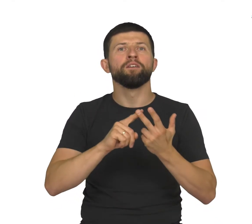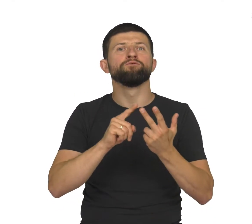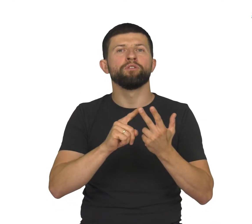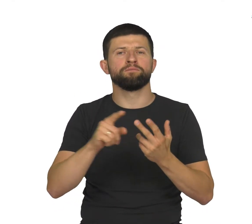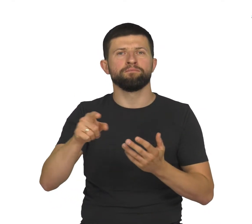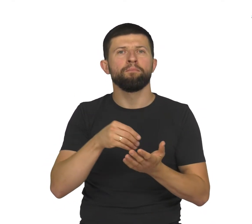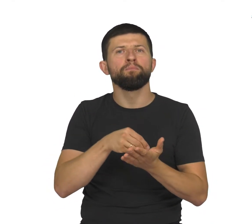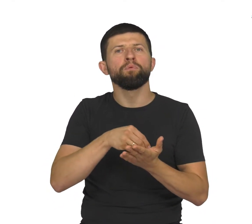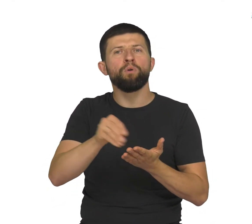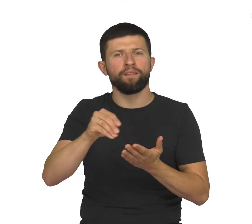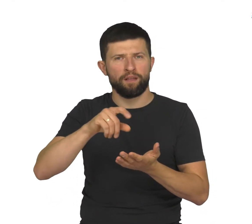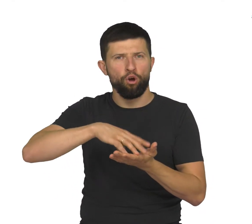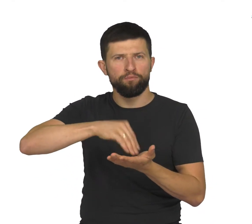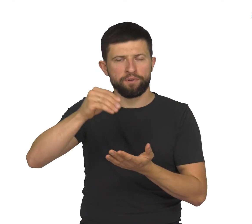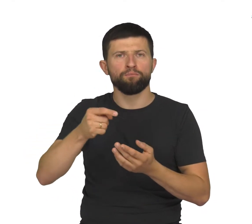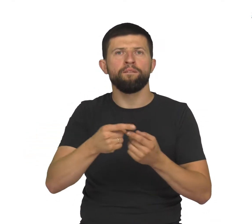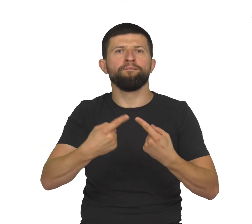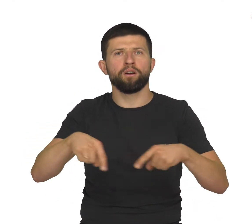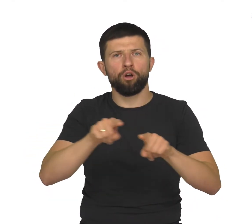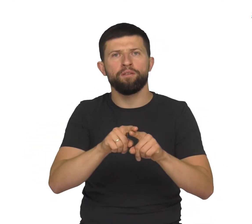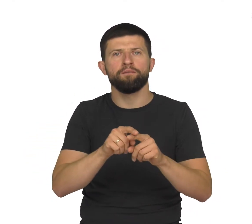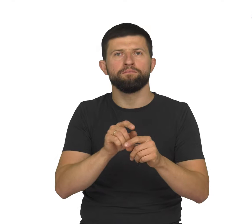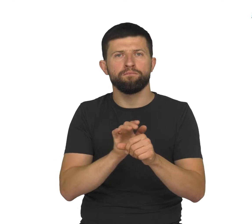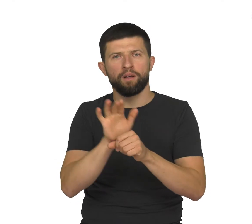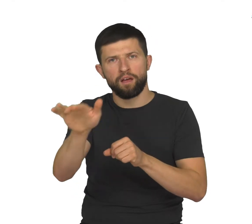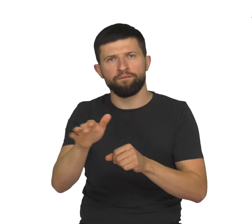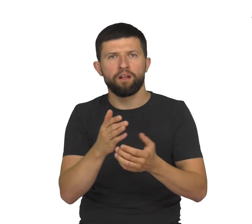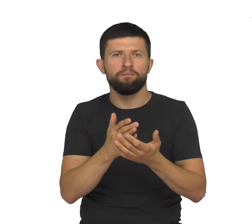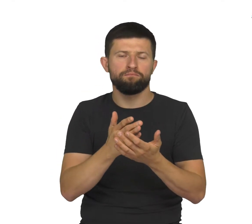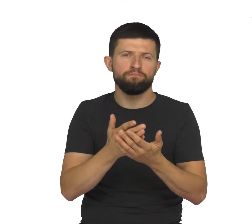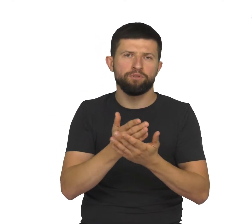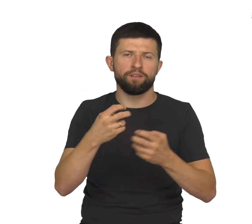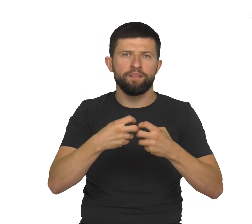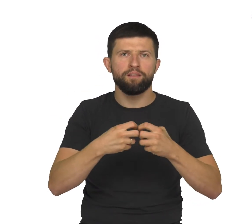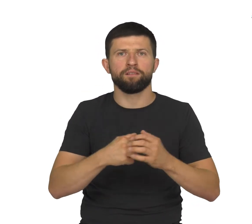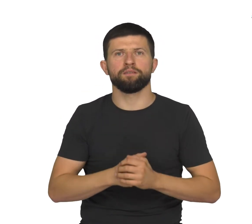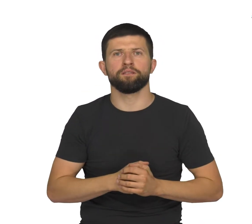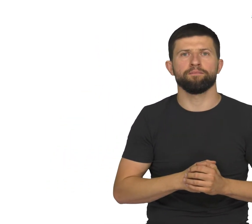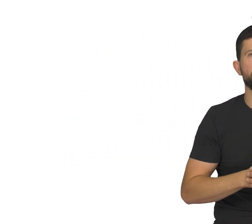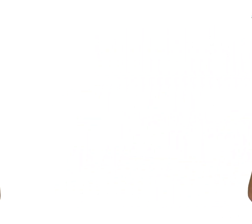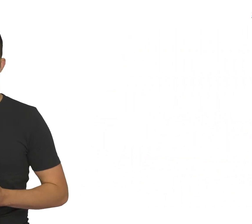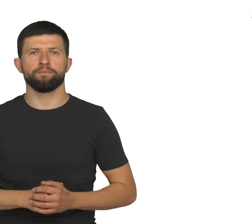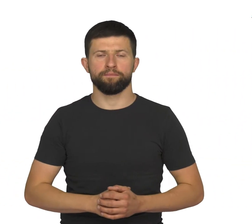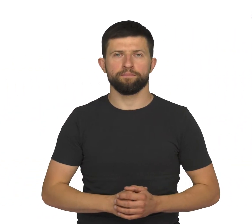Do odpisu aktu urodzenia innej osoby: dane tej osoby: imię i nazwisko,